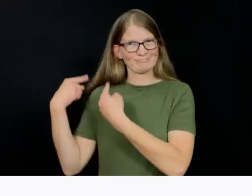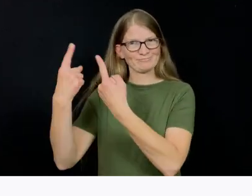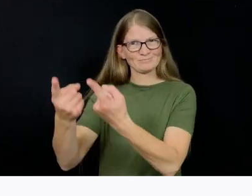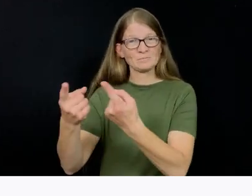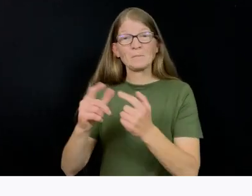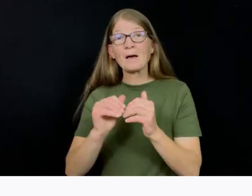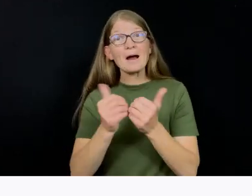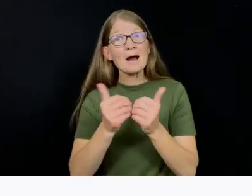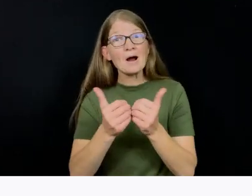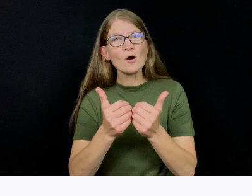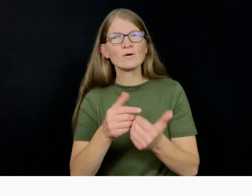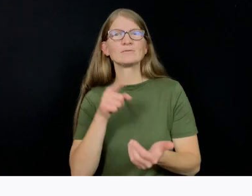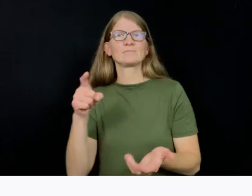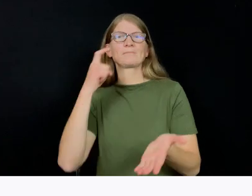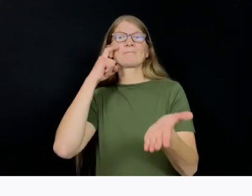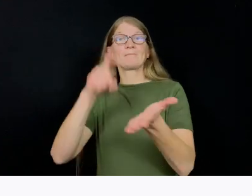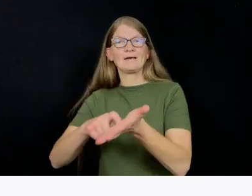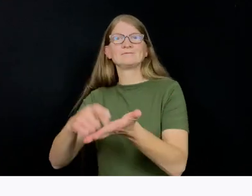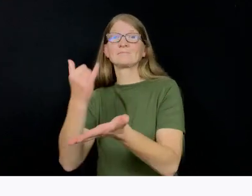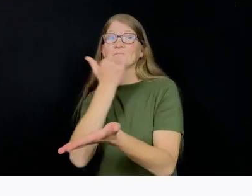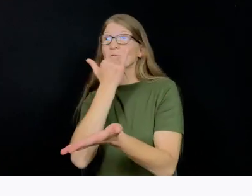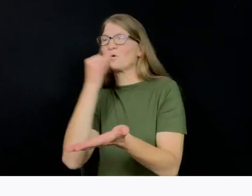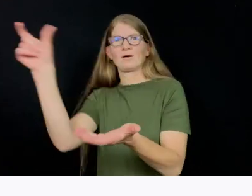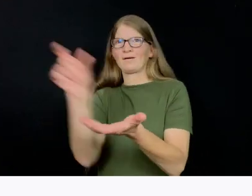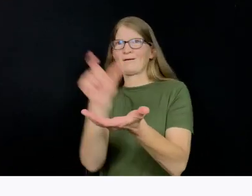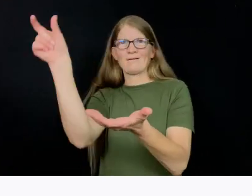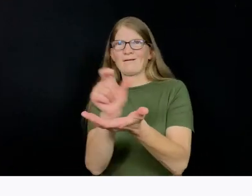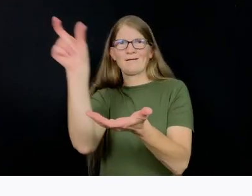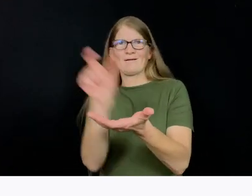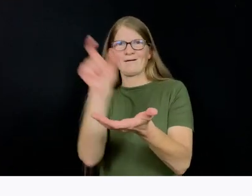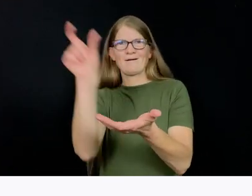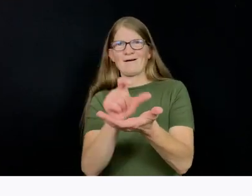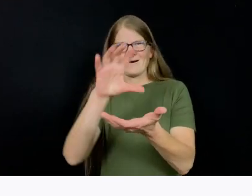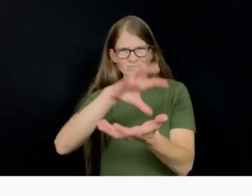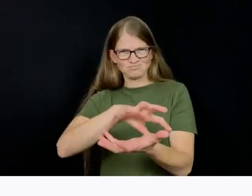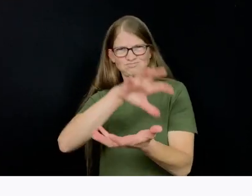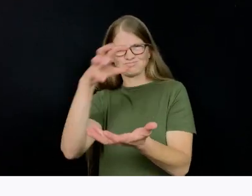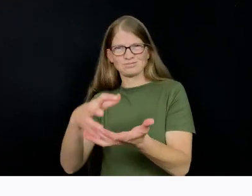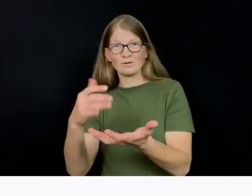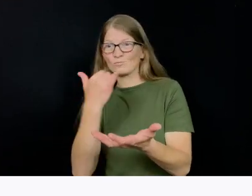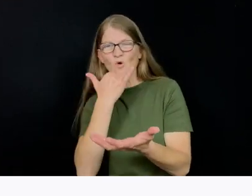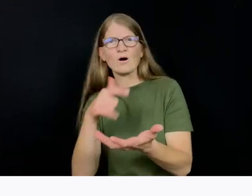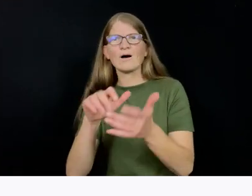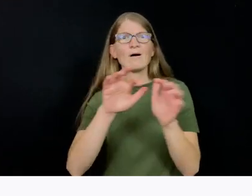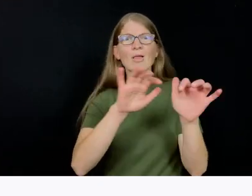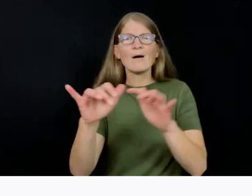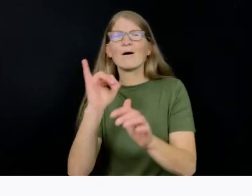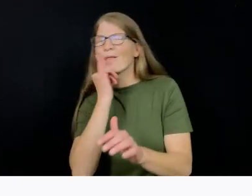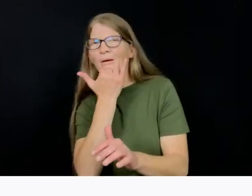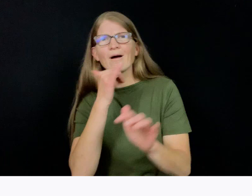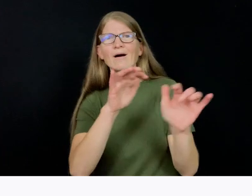نحن ننظر في جميع الطرق التي يخطئ بها الأشخاص في تهجئة الكلمات في الاستفسارات والنصوص عبر الويب